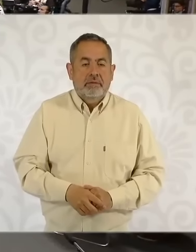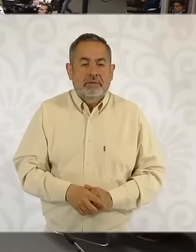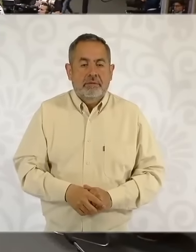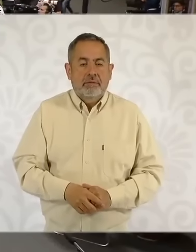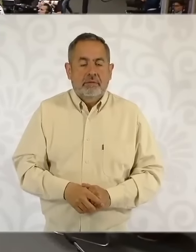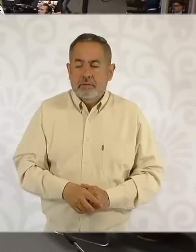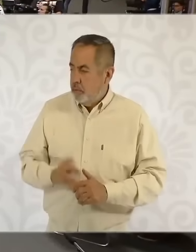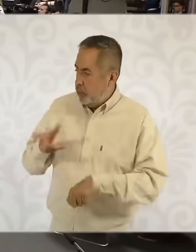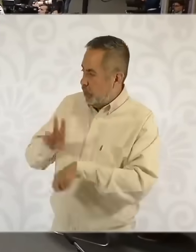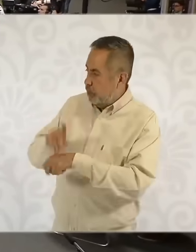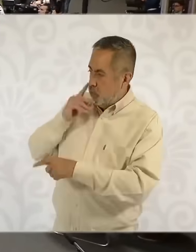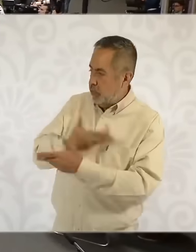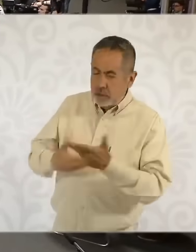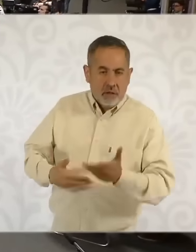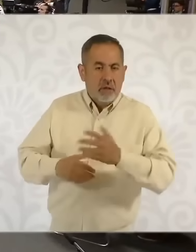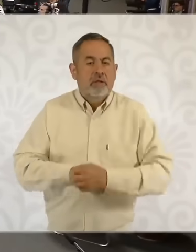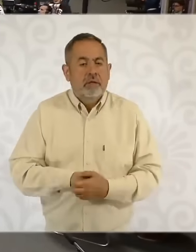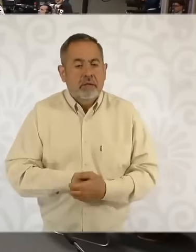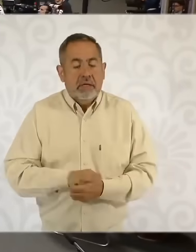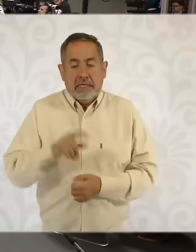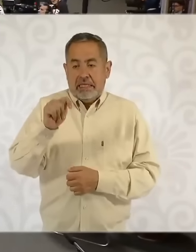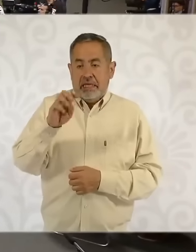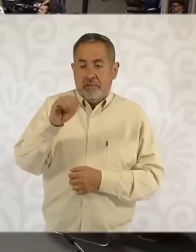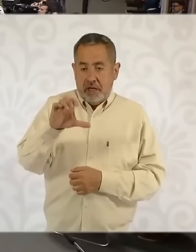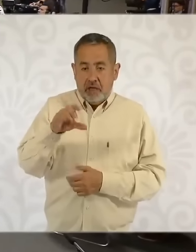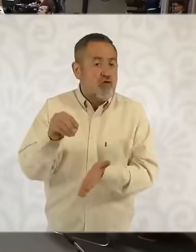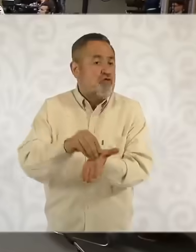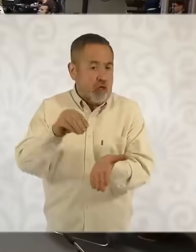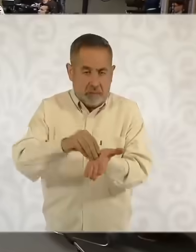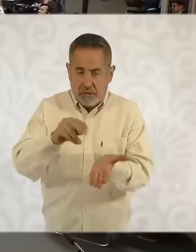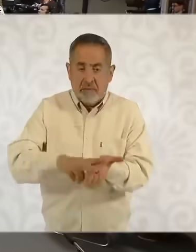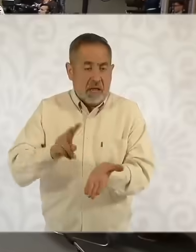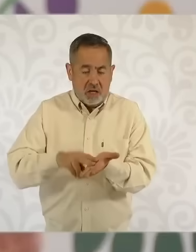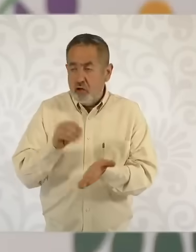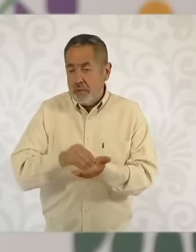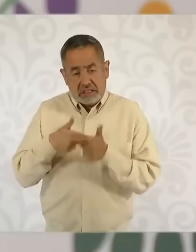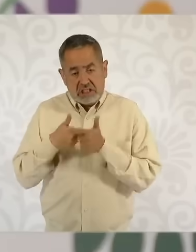con su permiso presidenta Bueno el tratado sigue sigue estando vigente y de hecho es el punto de